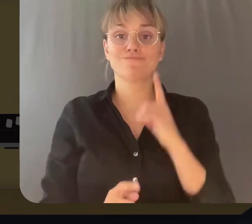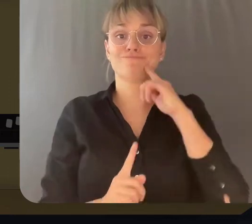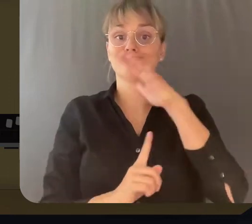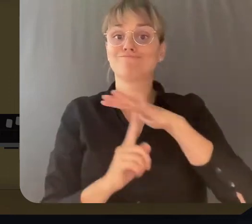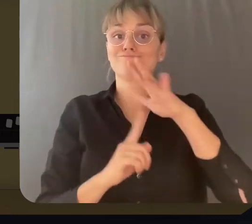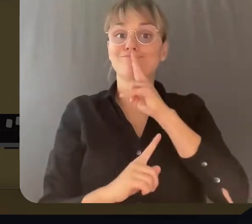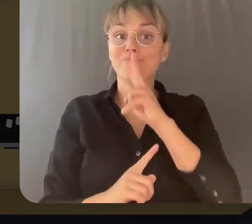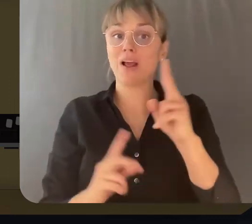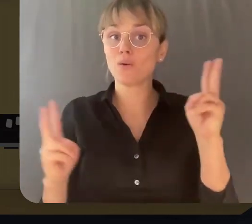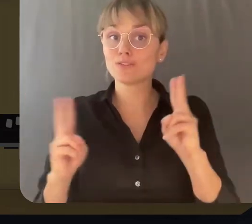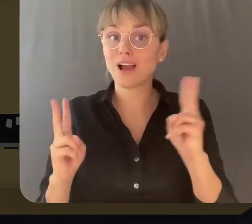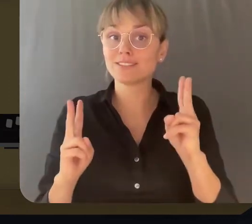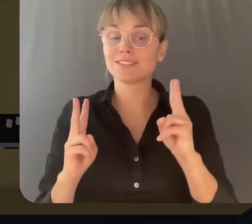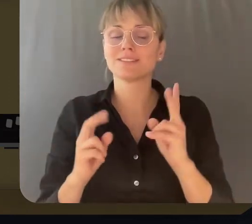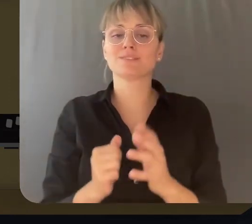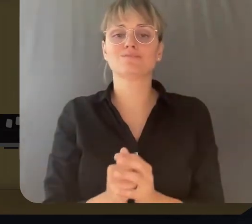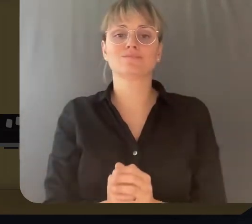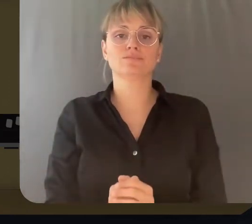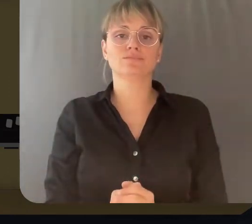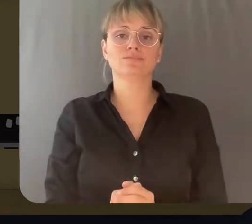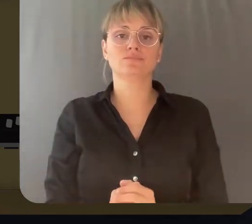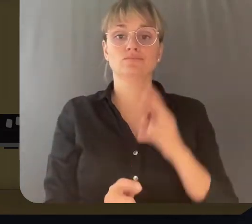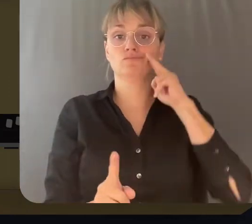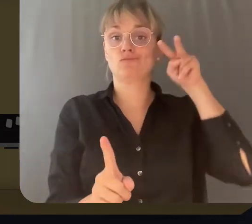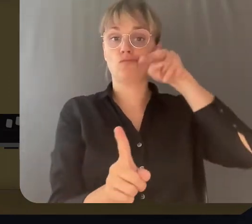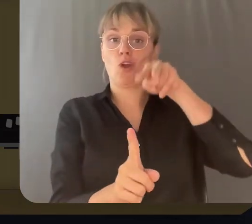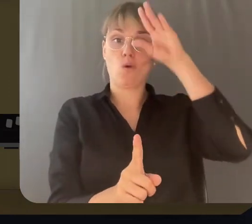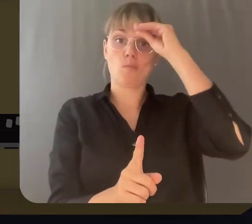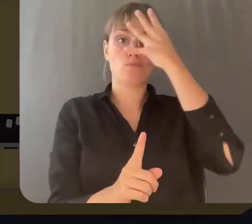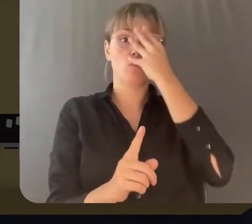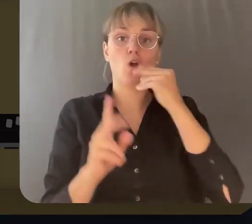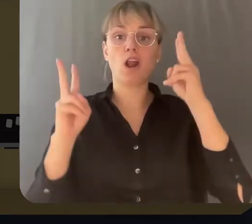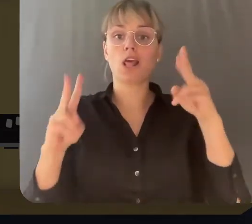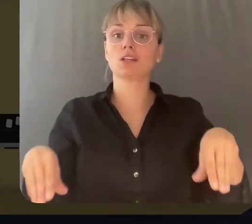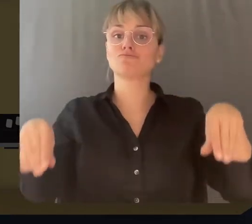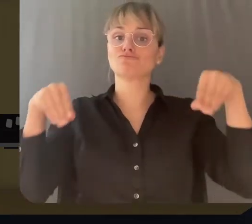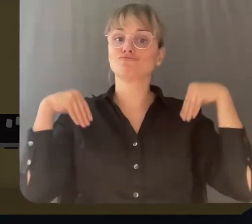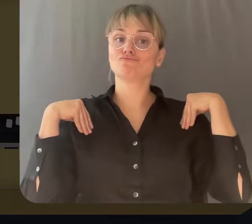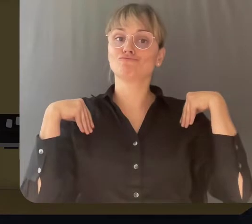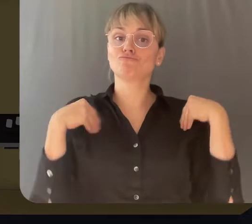Utiliser le texte en temps réel en cas d'urgence. Photo aérienne d'un homme qui dort dans son lit.